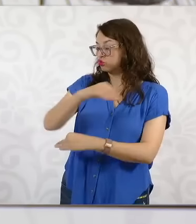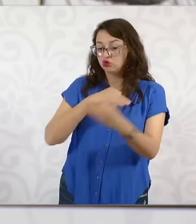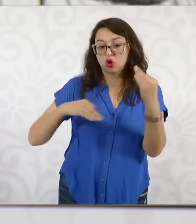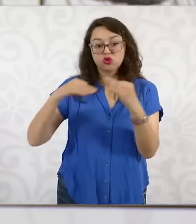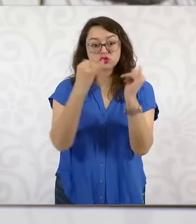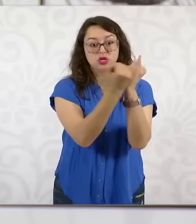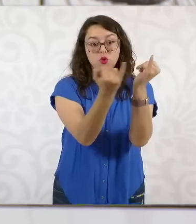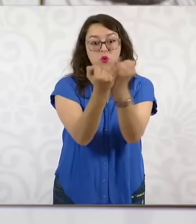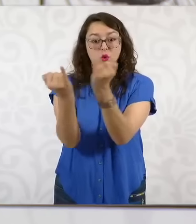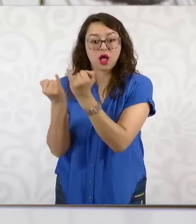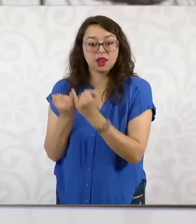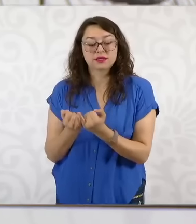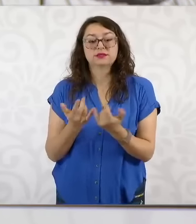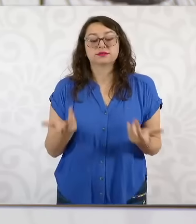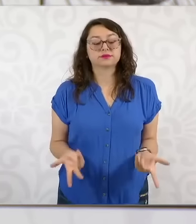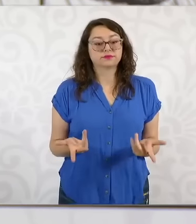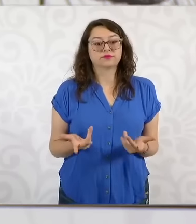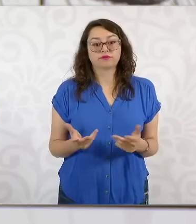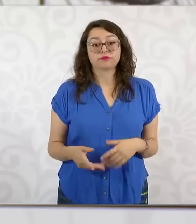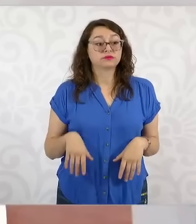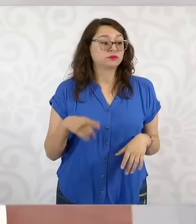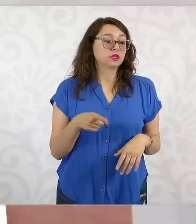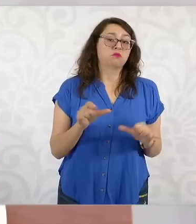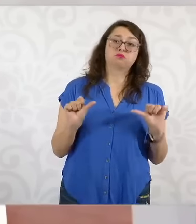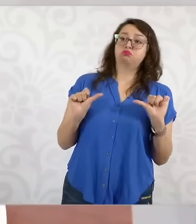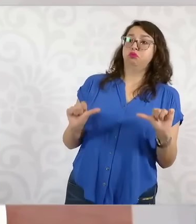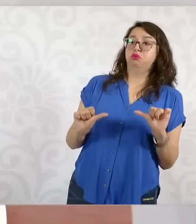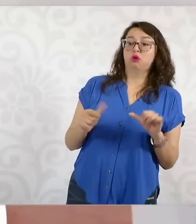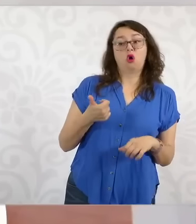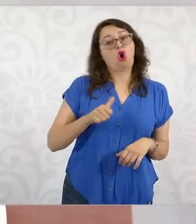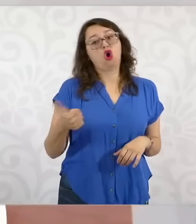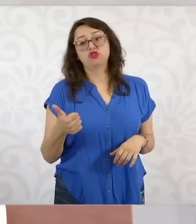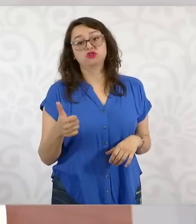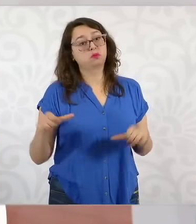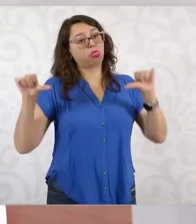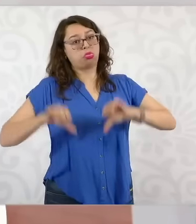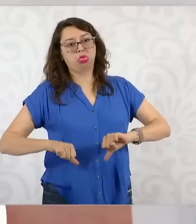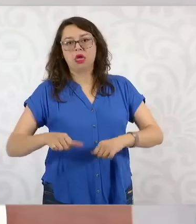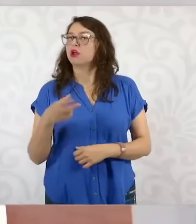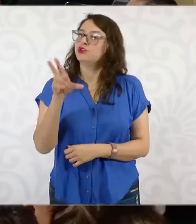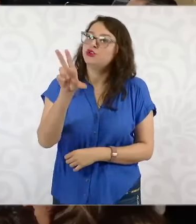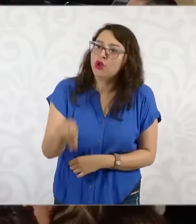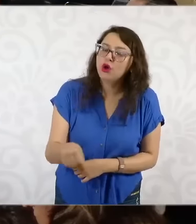todos somos iguales ante la ley. No hay unos que tienen fueros y otros que no.